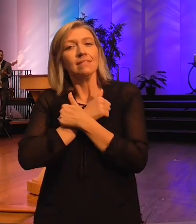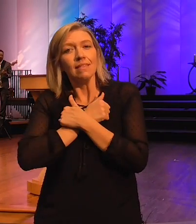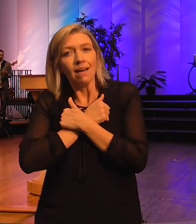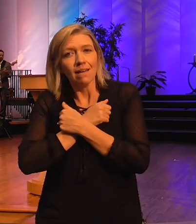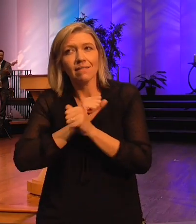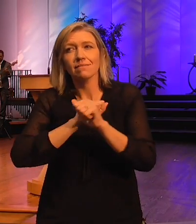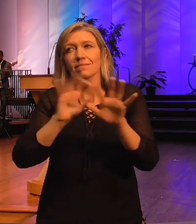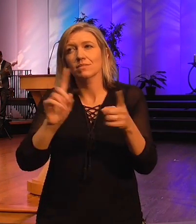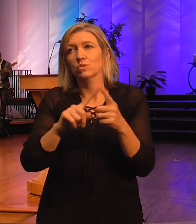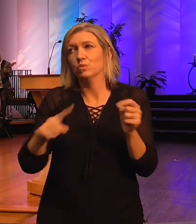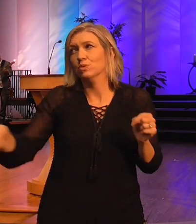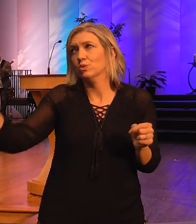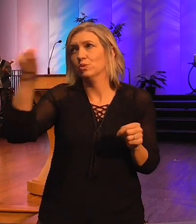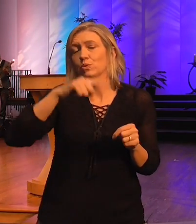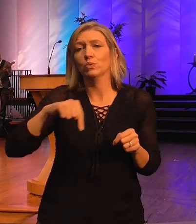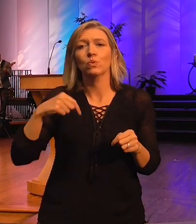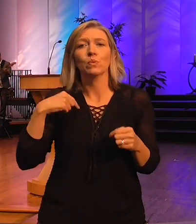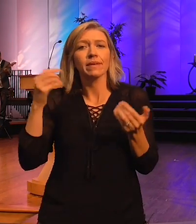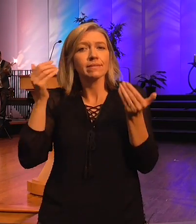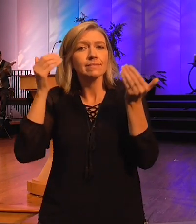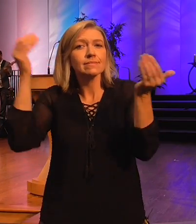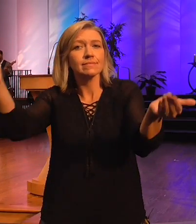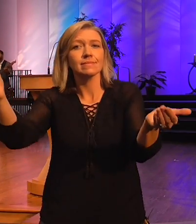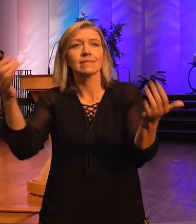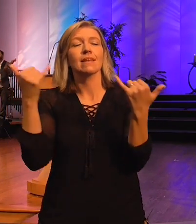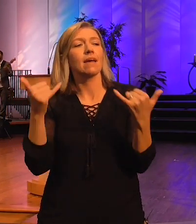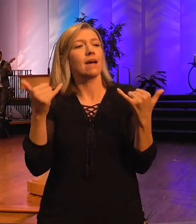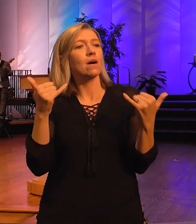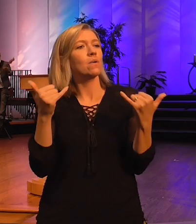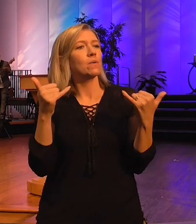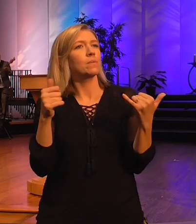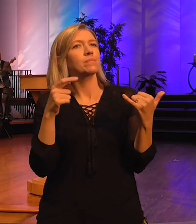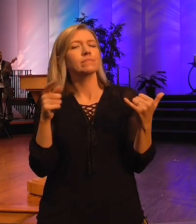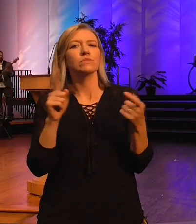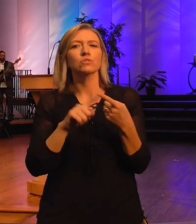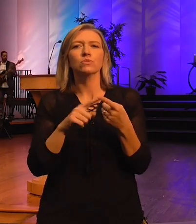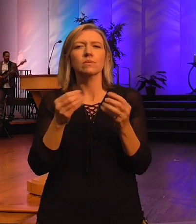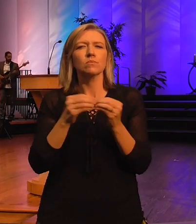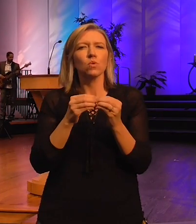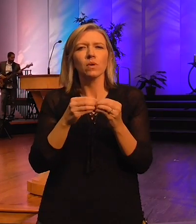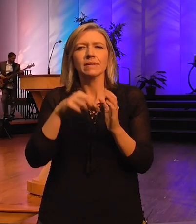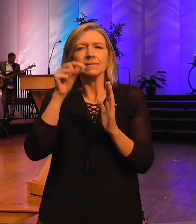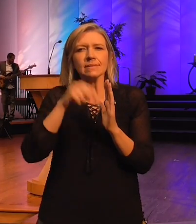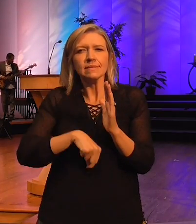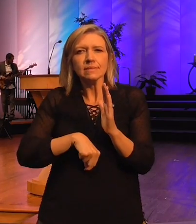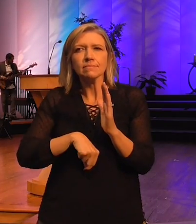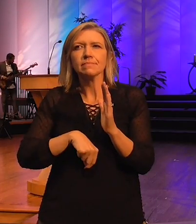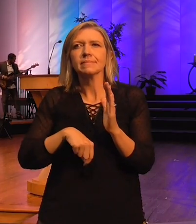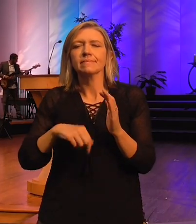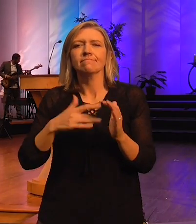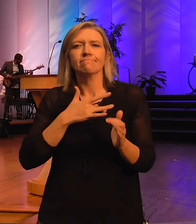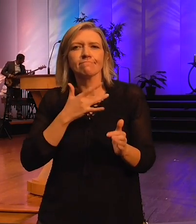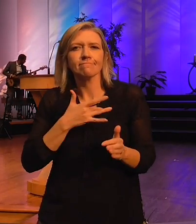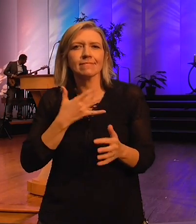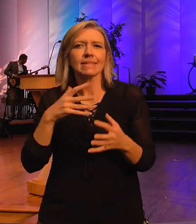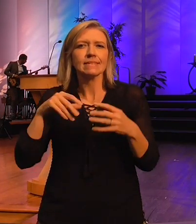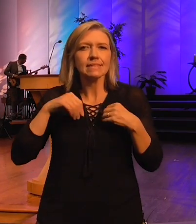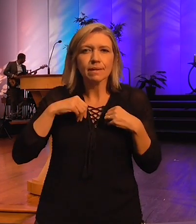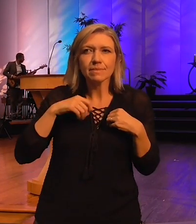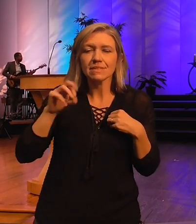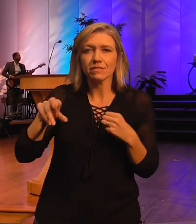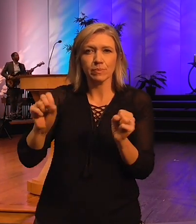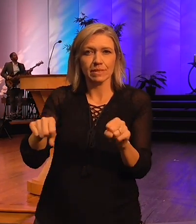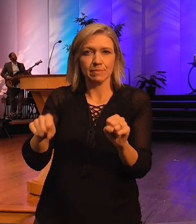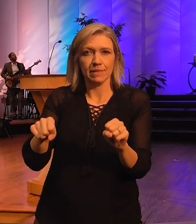magnífico, avanzamos ahora hacia un mayor grado y aceptación de la posibilidad sabiendo que nuestras